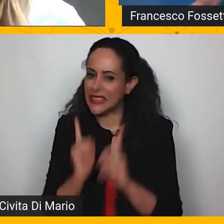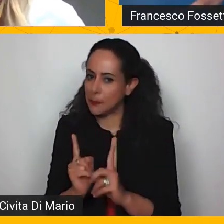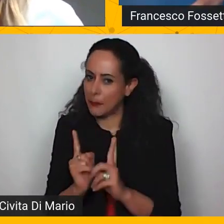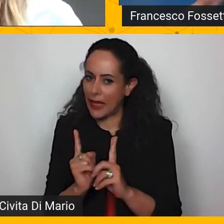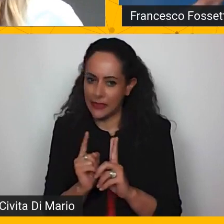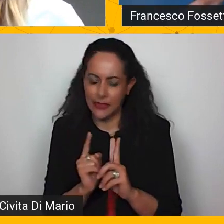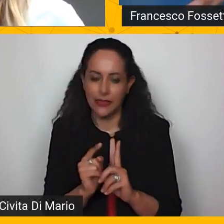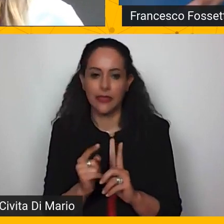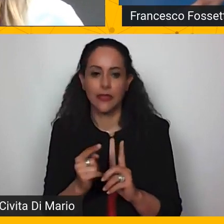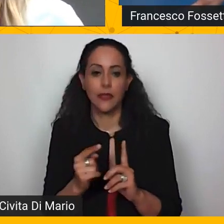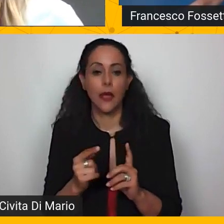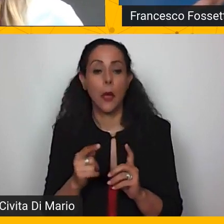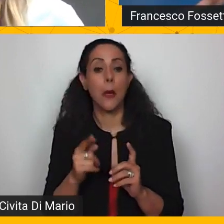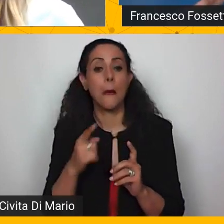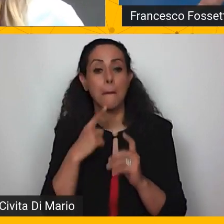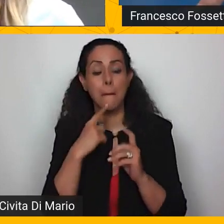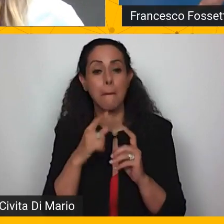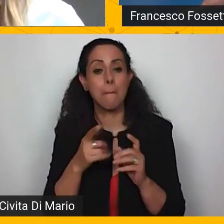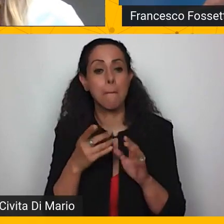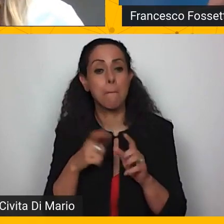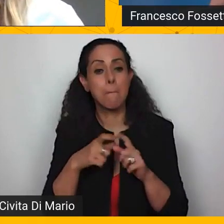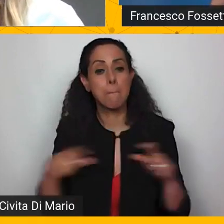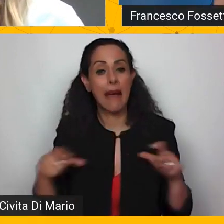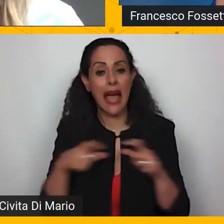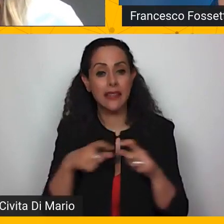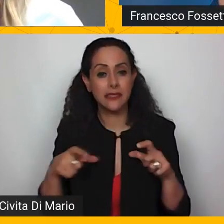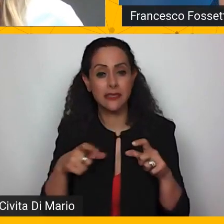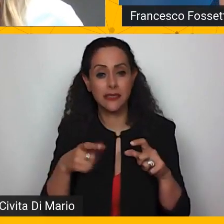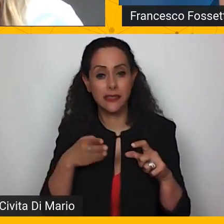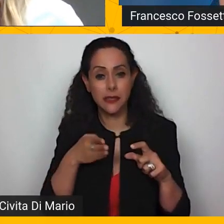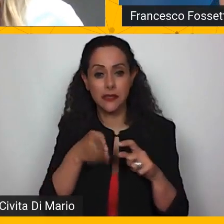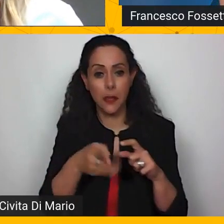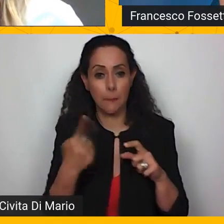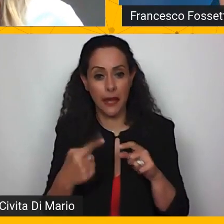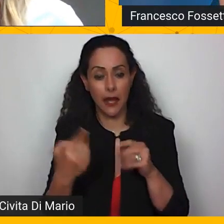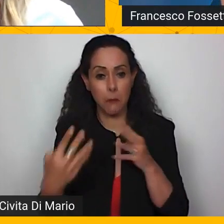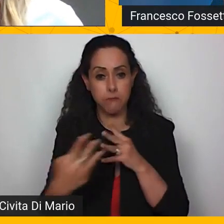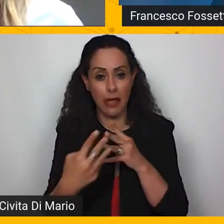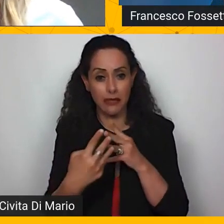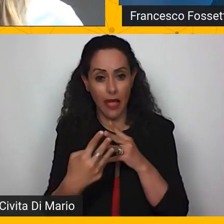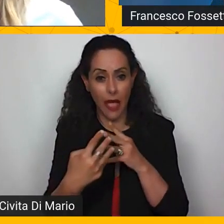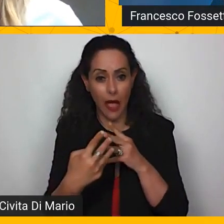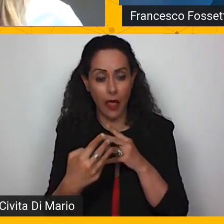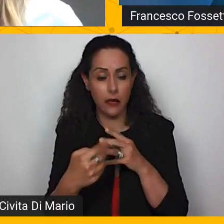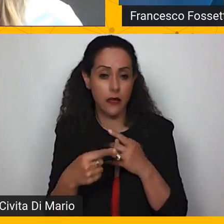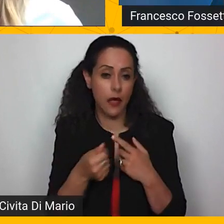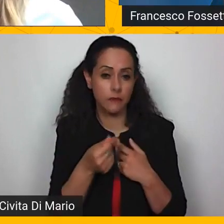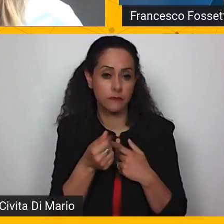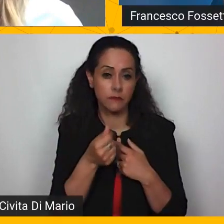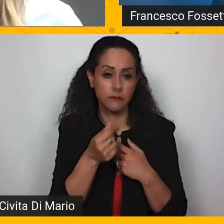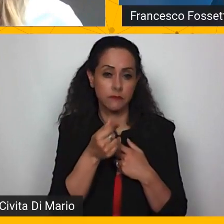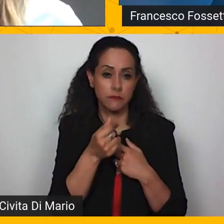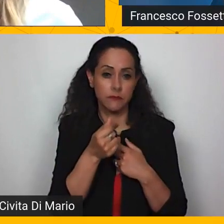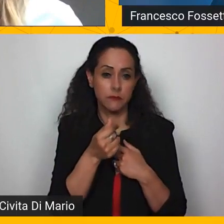riguarda i i pass da battaglia,